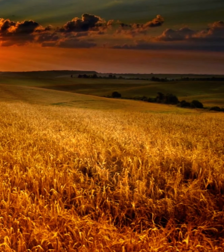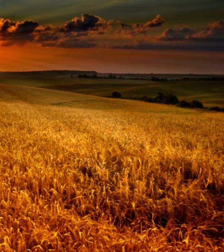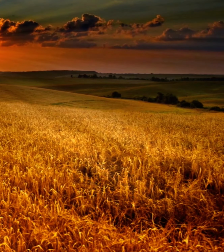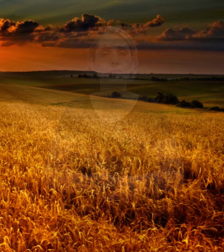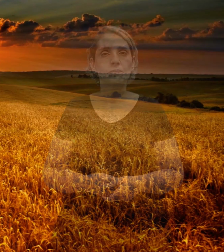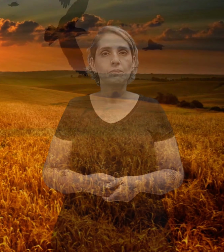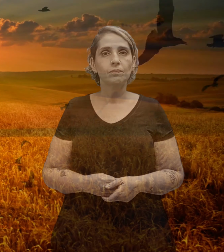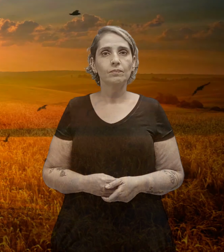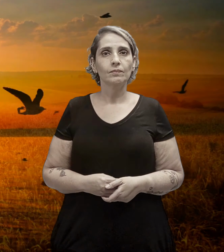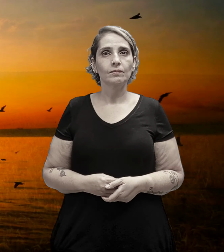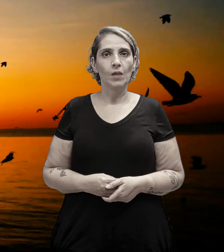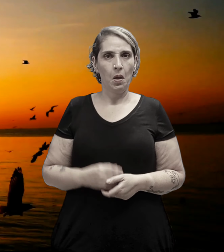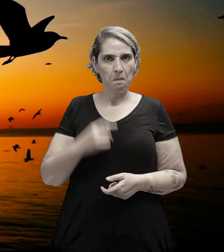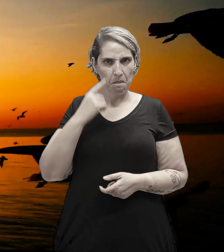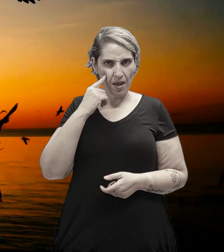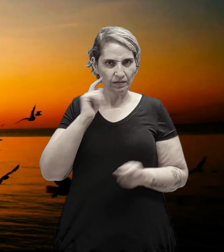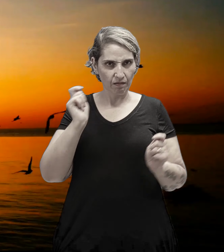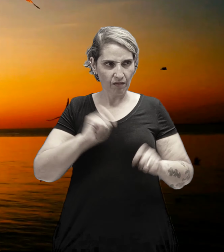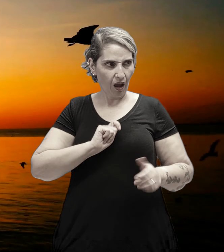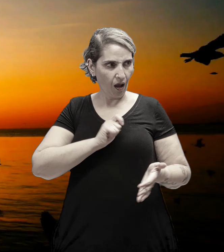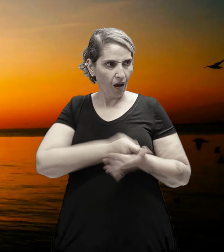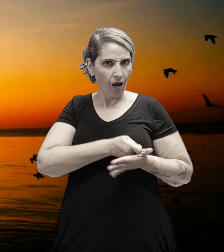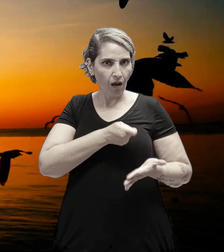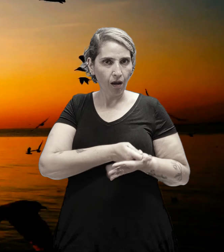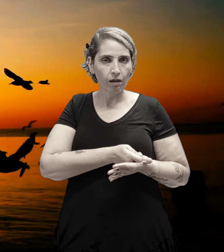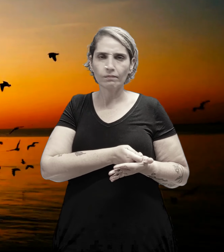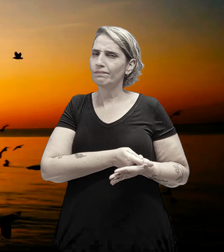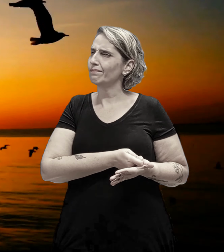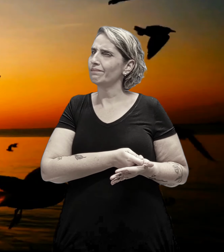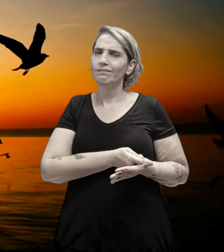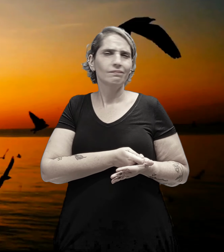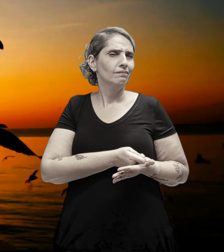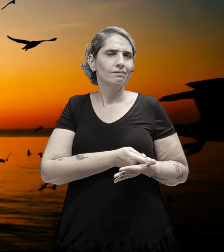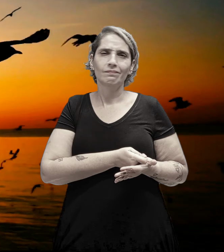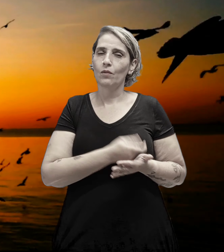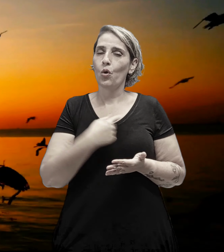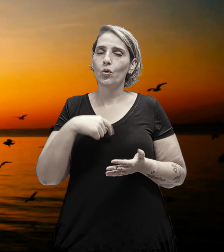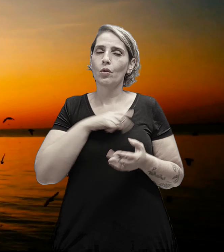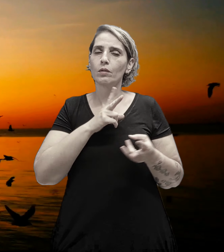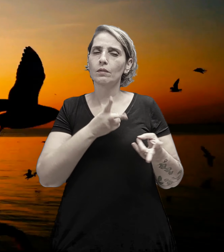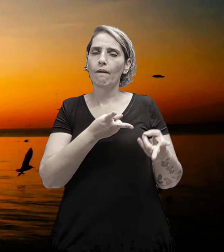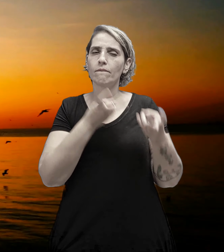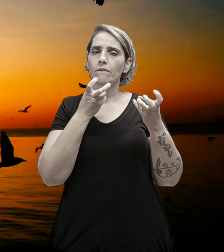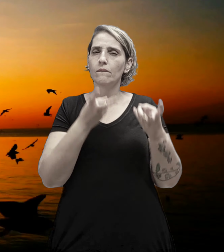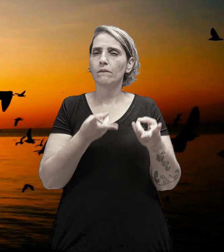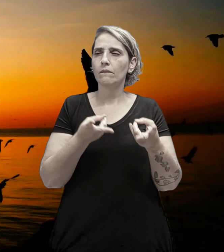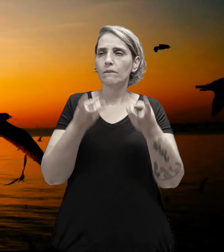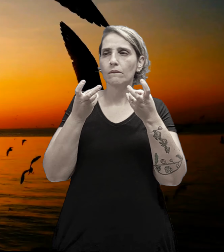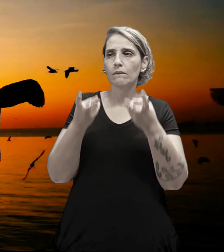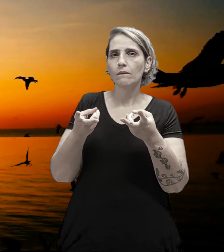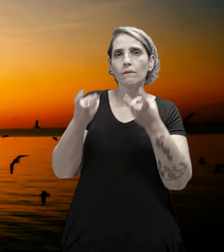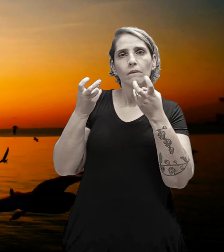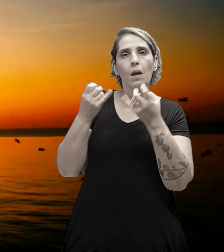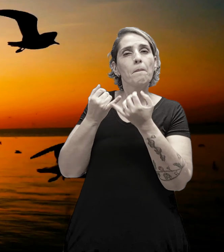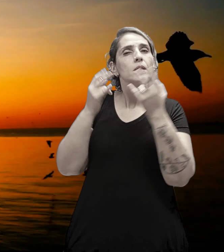Não é algo que se impõe, é algo que se percebe como uma brisa suave